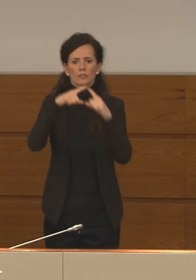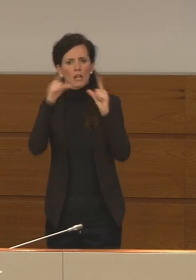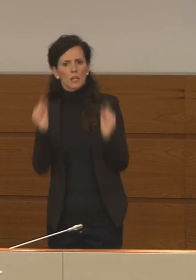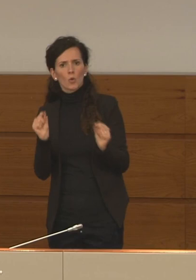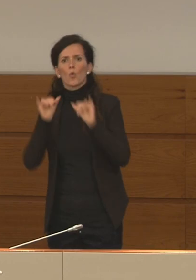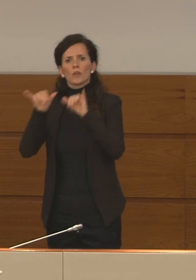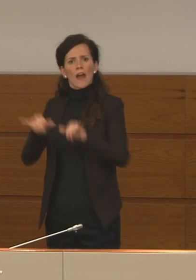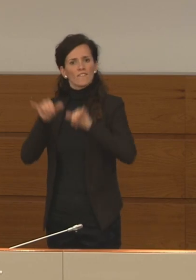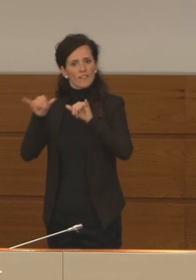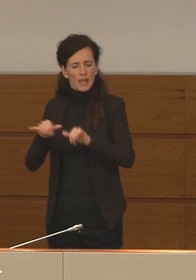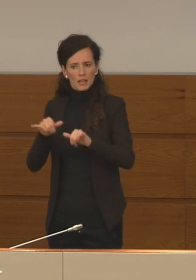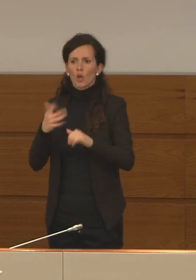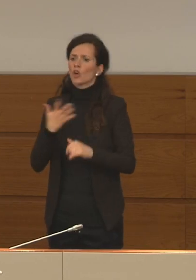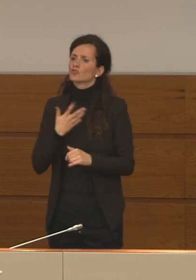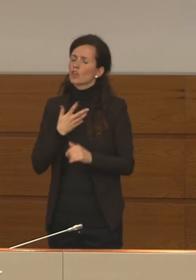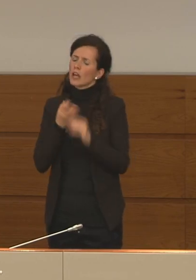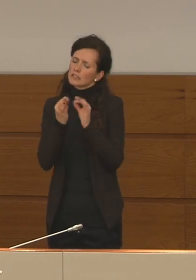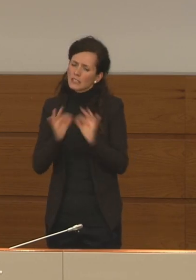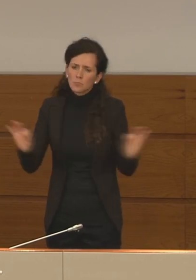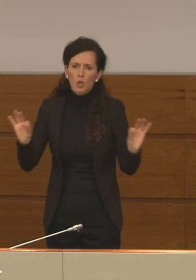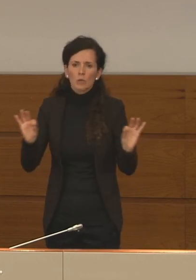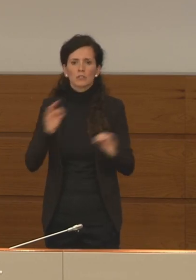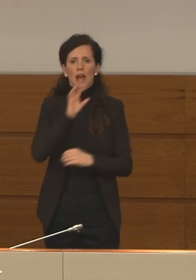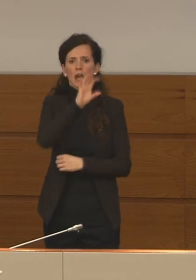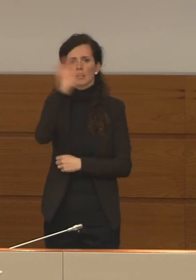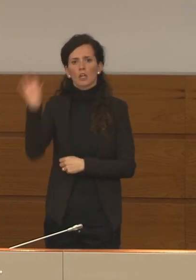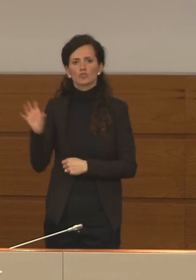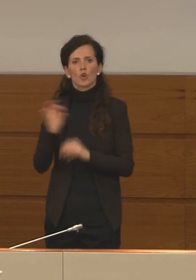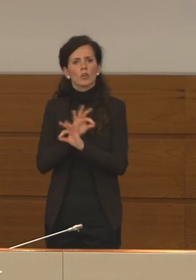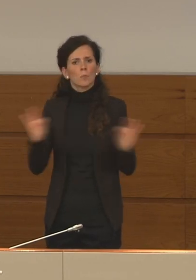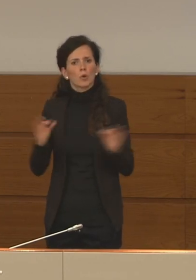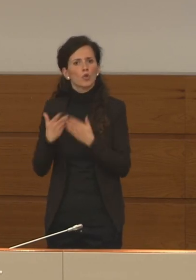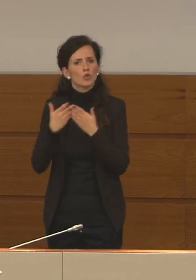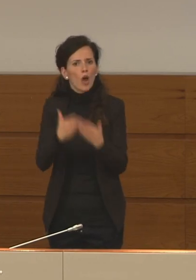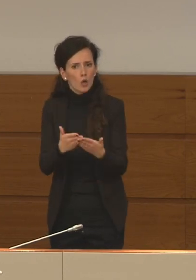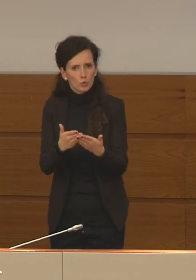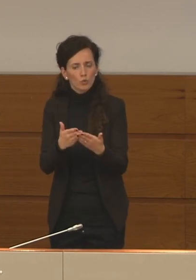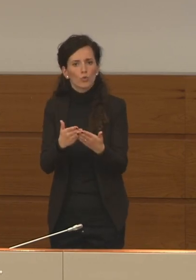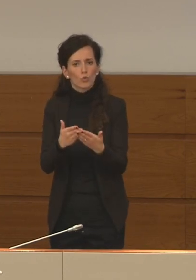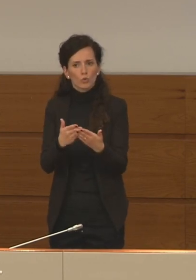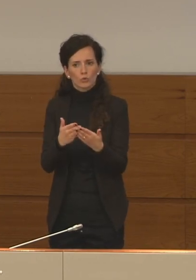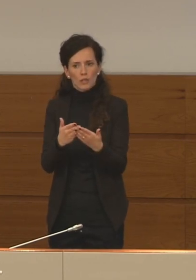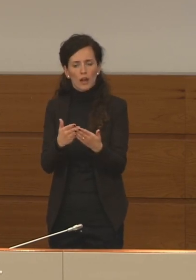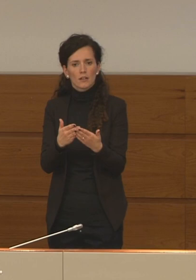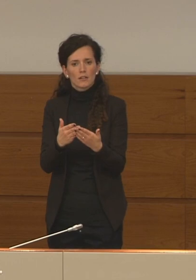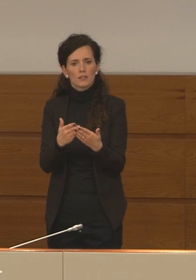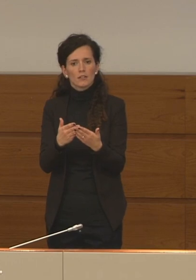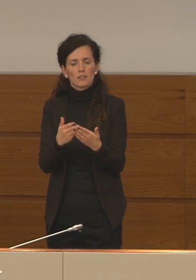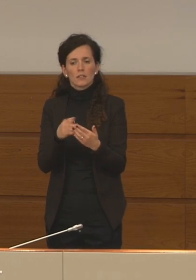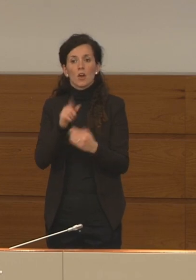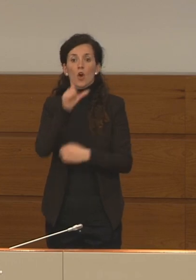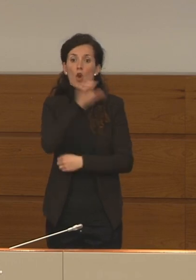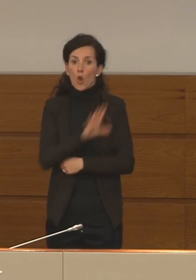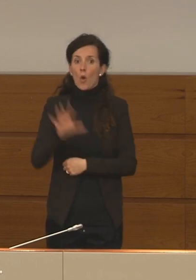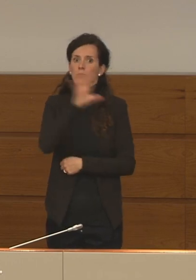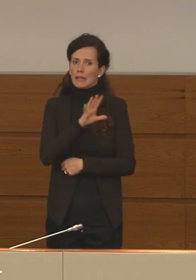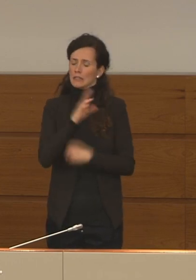disponibilità da parte di tutte le altre regioni. Guardiamo con riferimento ovviamente alla Lombardia cercando il posto più vicino,